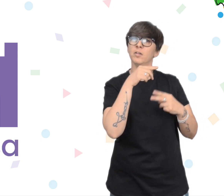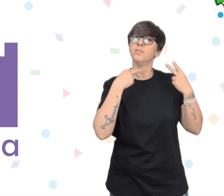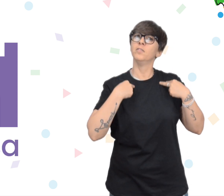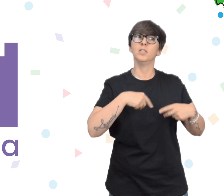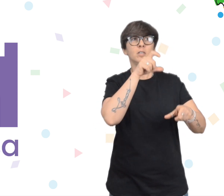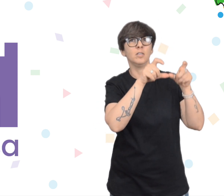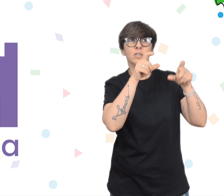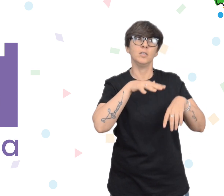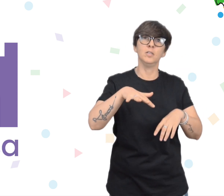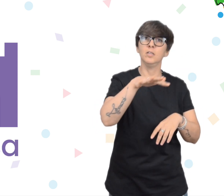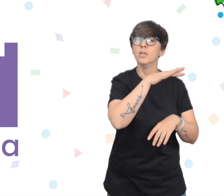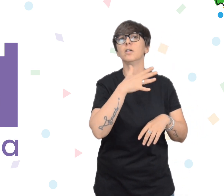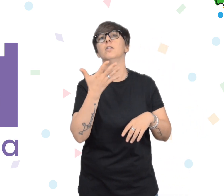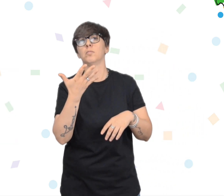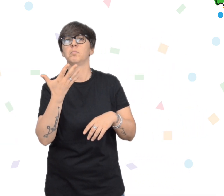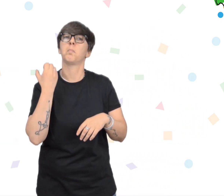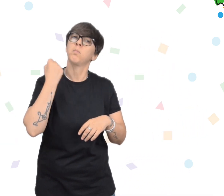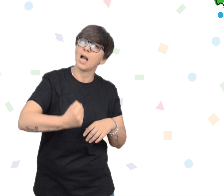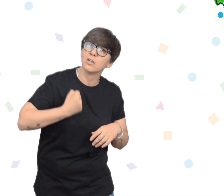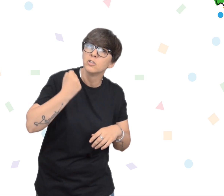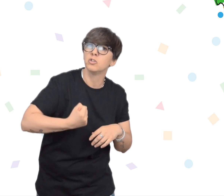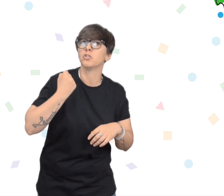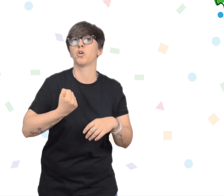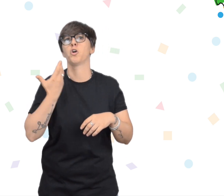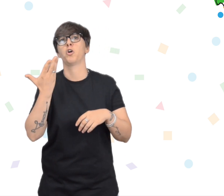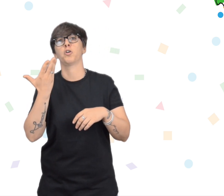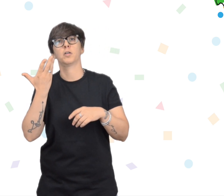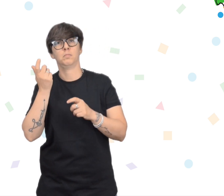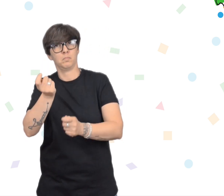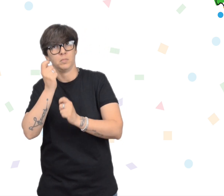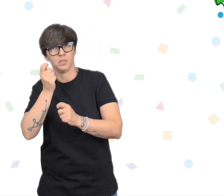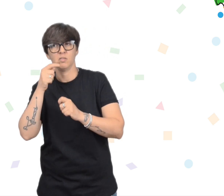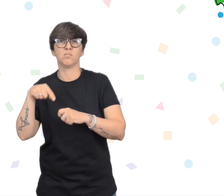In questa cittadina convivono da sempre pastori e pescatori,